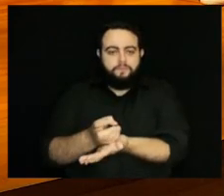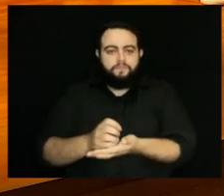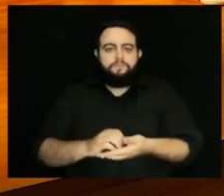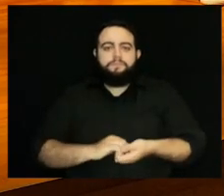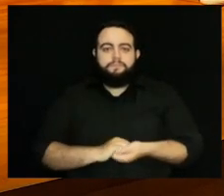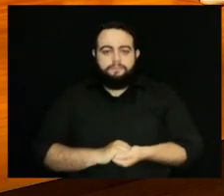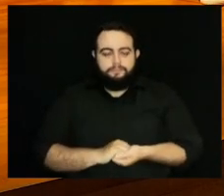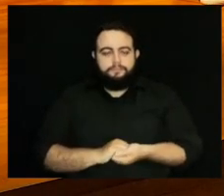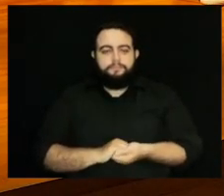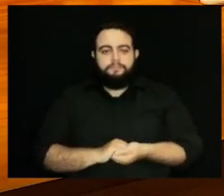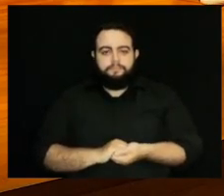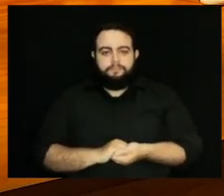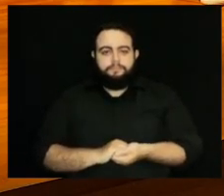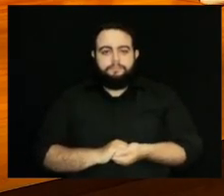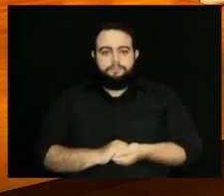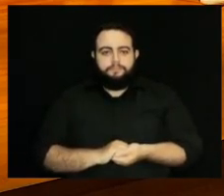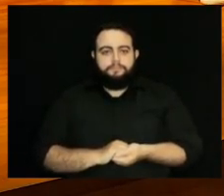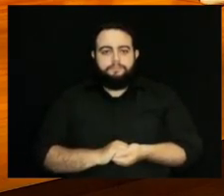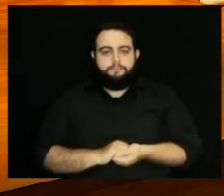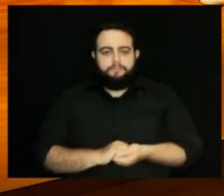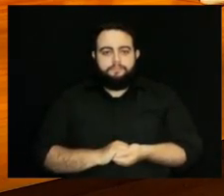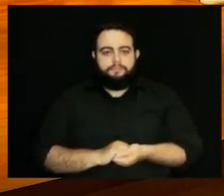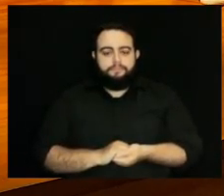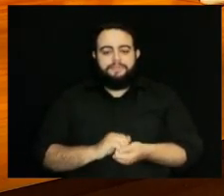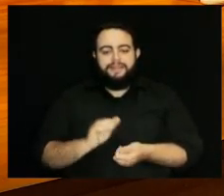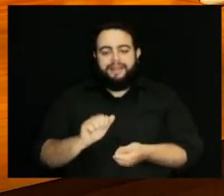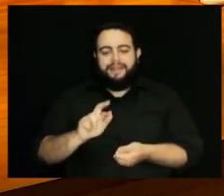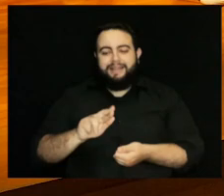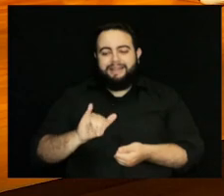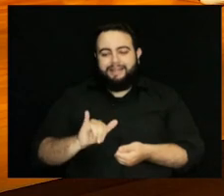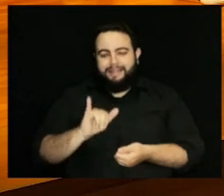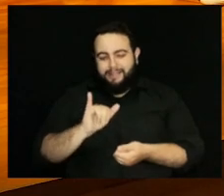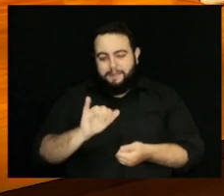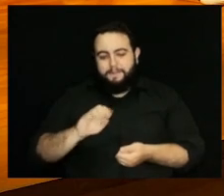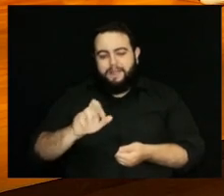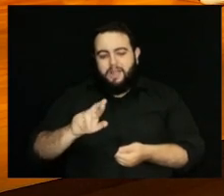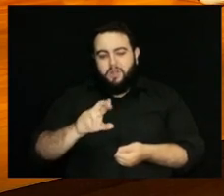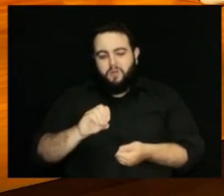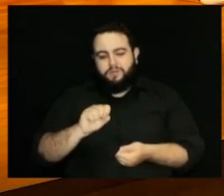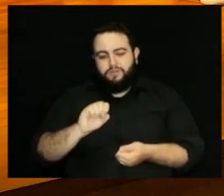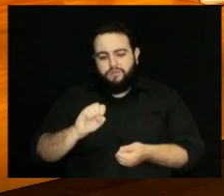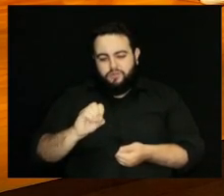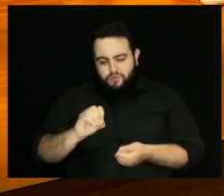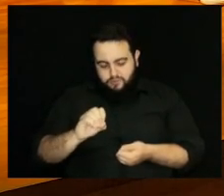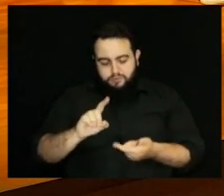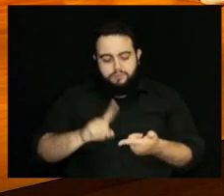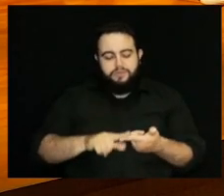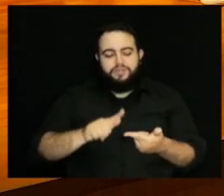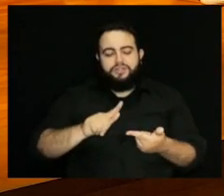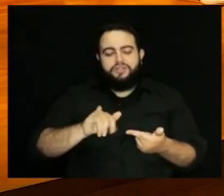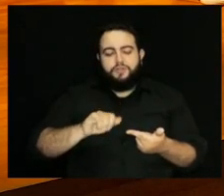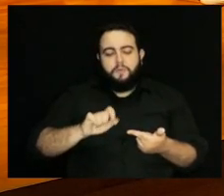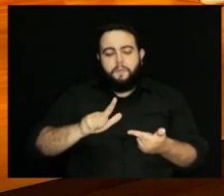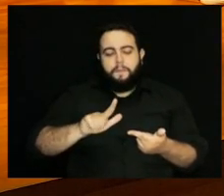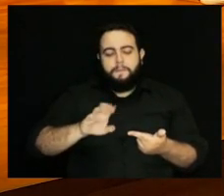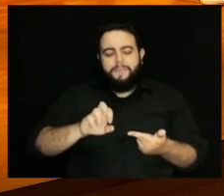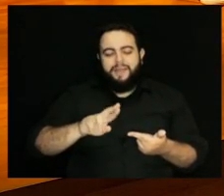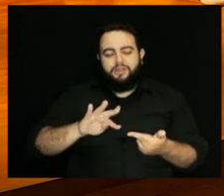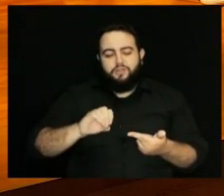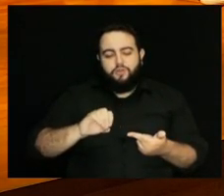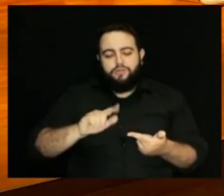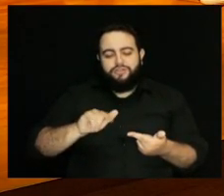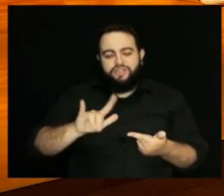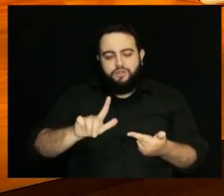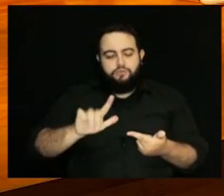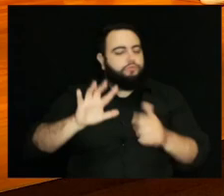do século XX, do Ari Barroso, que era mineiro ao Gilberto Gil, baiano, todos saíram dos seus